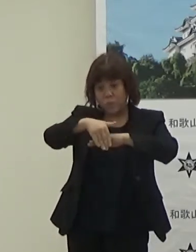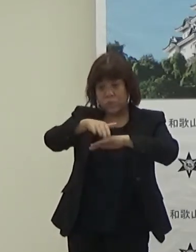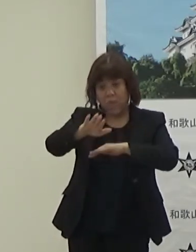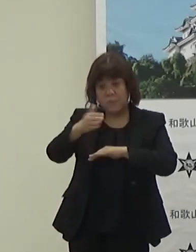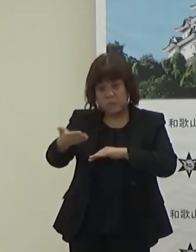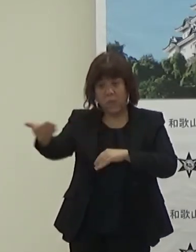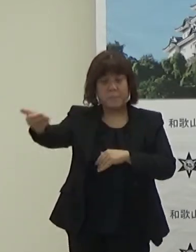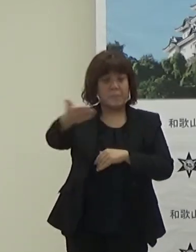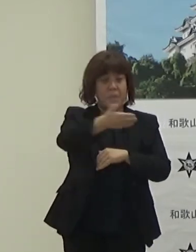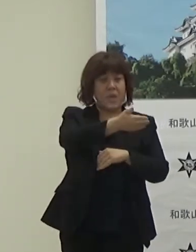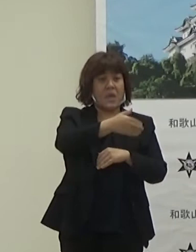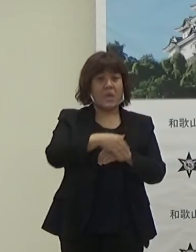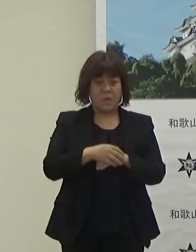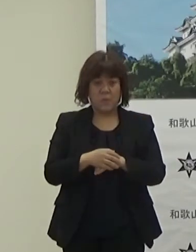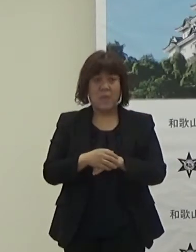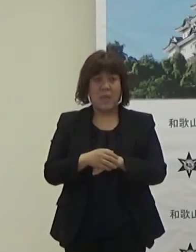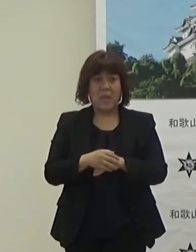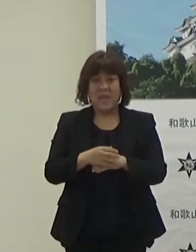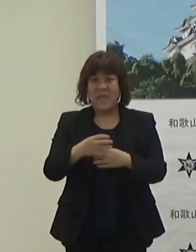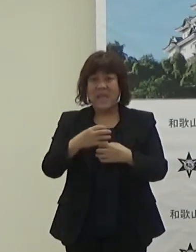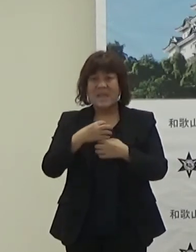これは危機管理の方になるのかな